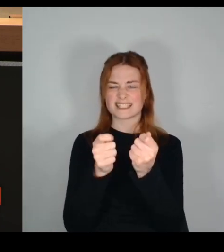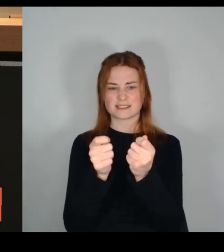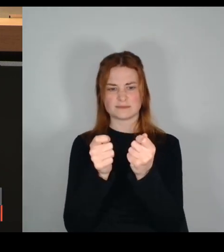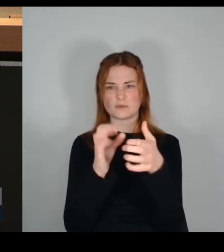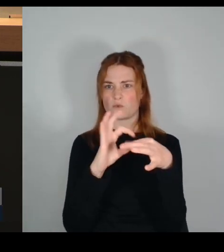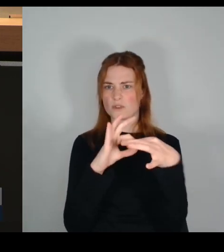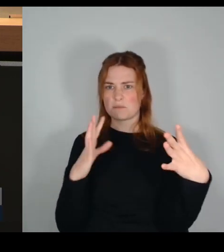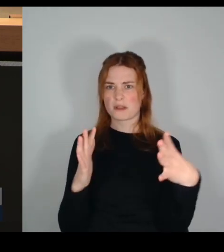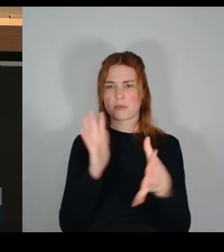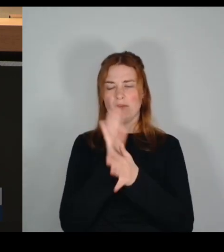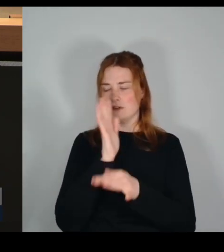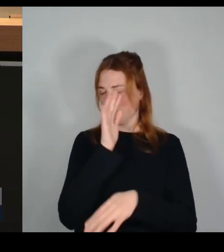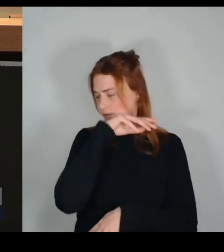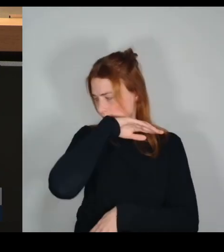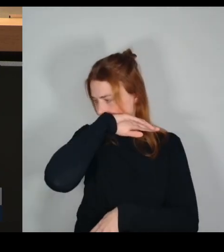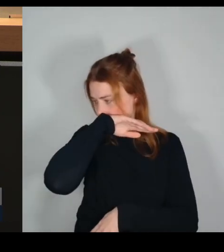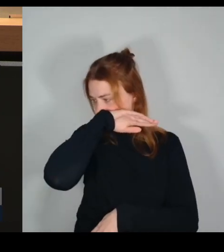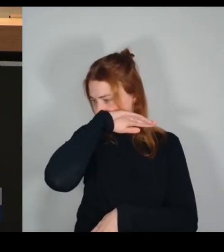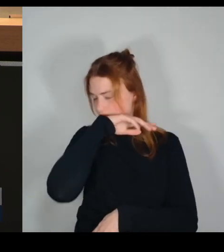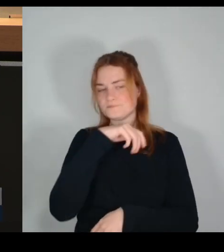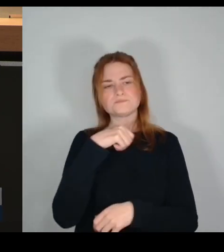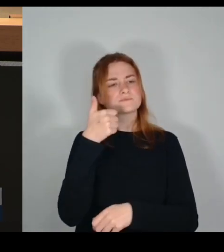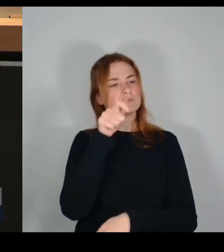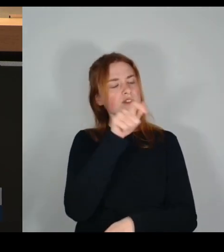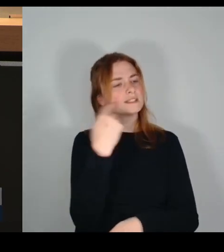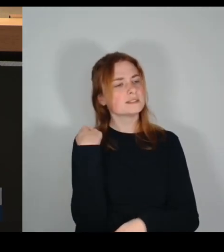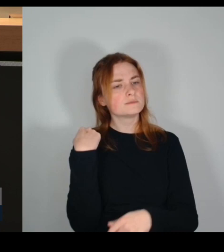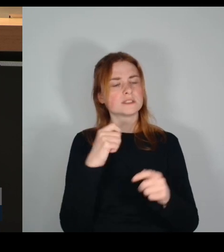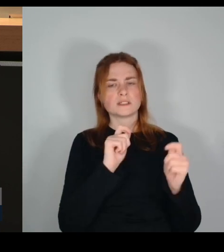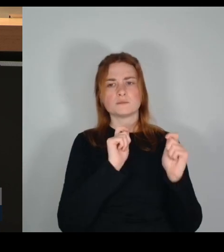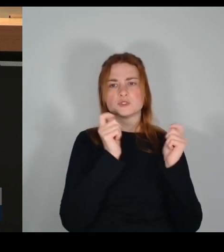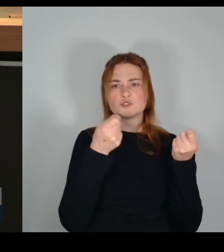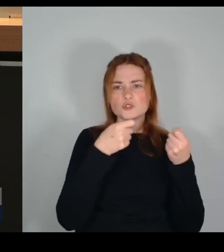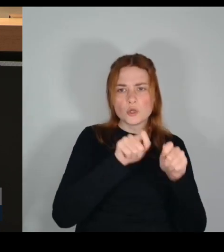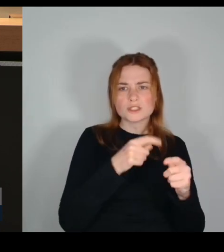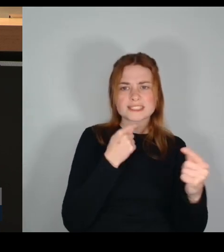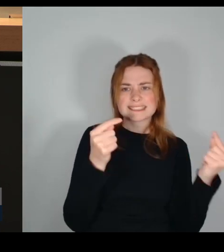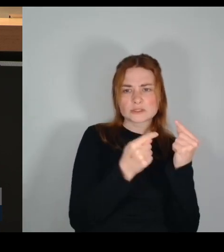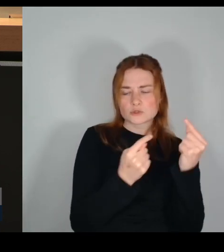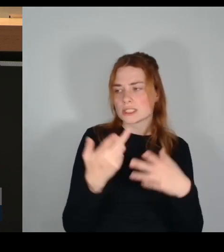Er Hier redet Herr Wohlert, Herr Kollege, Sie reden nicht über den Antrag, sondern allgemein über Armut.